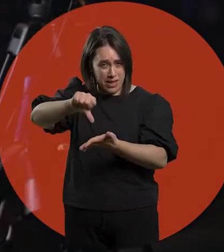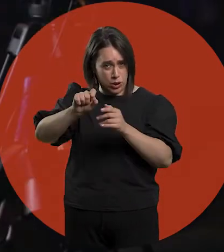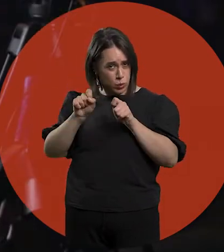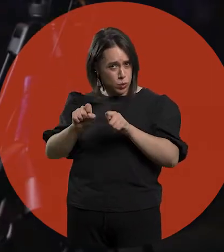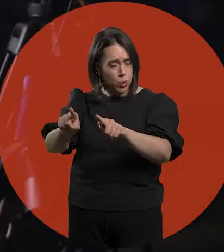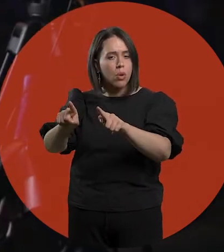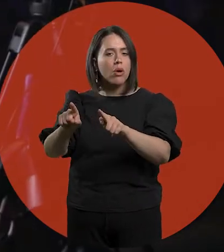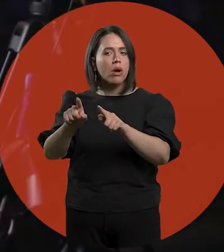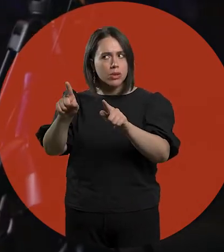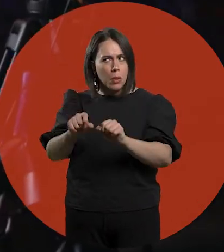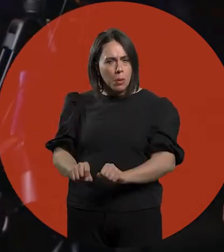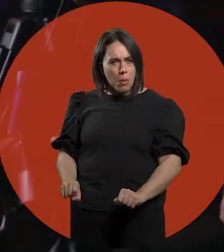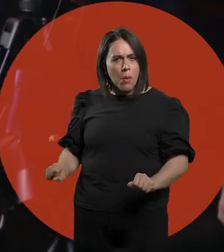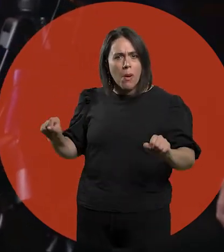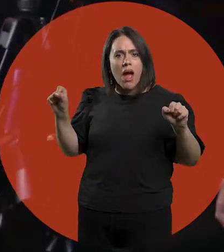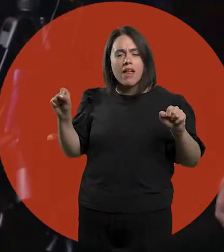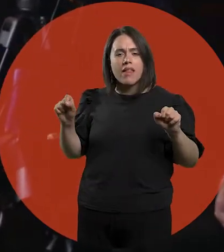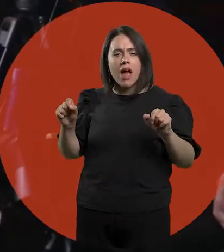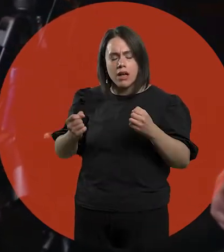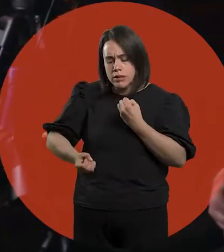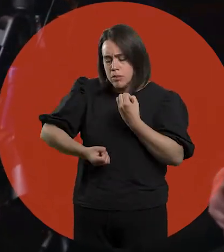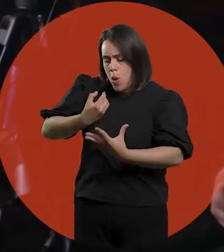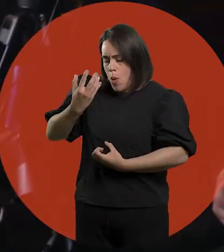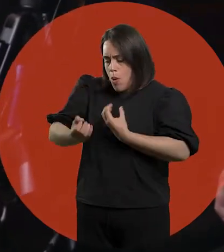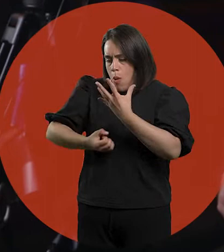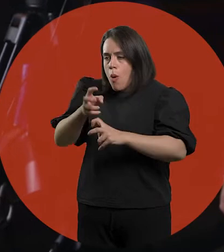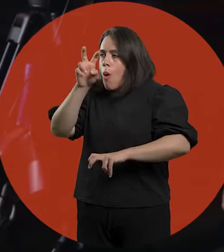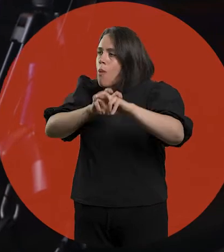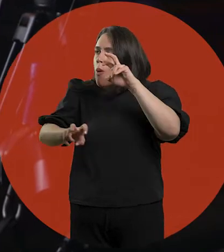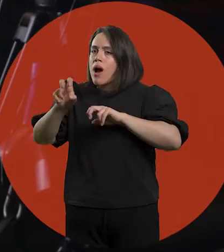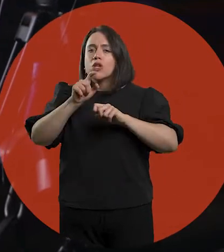que te permite también explorar otras características tuyas?